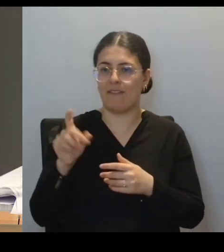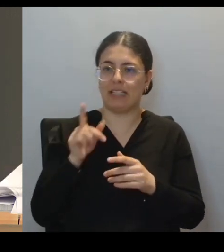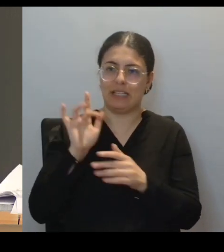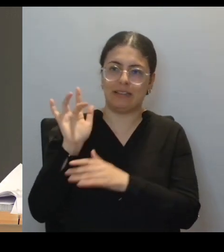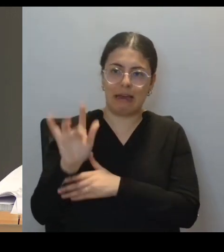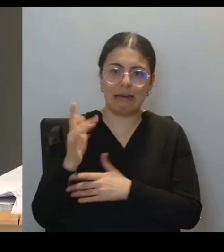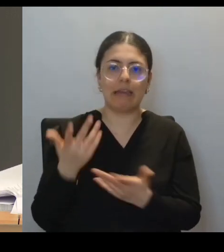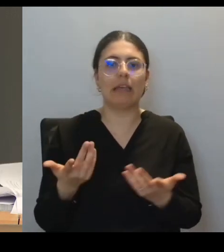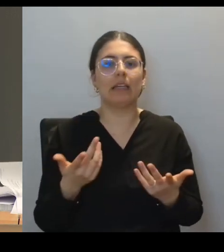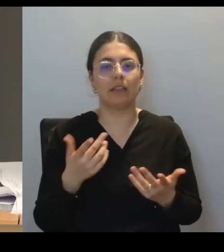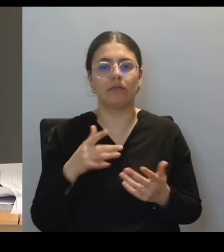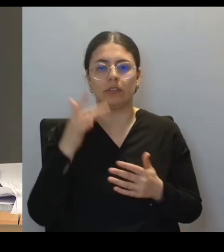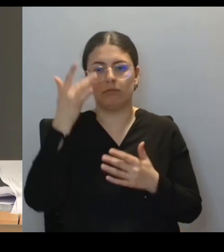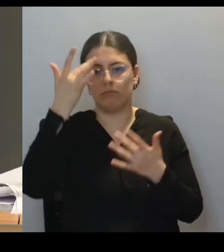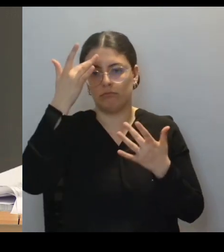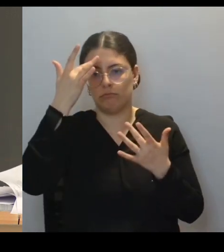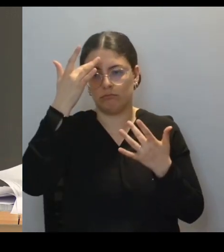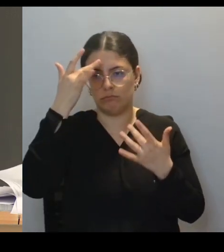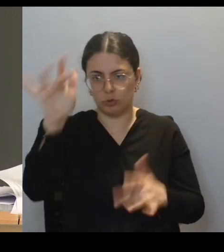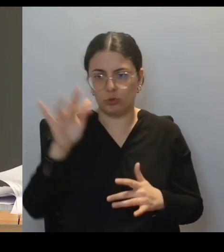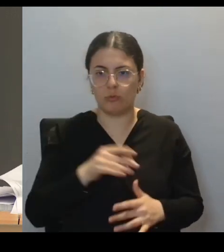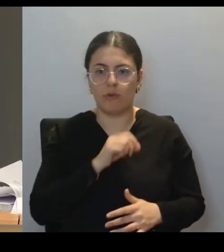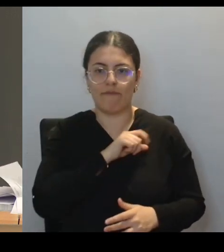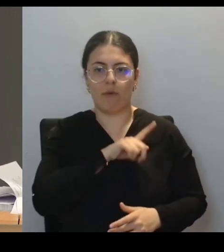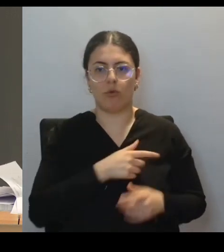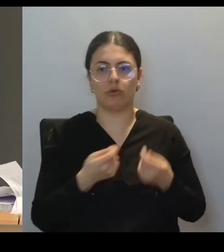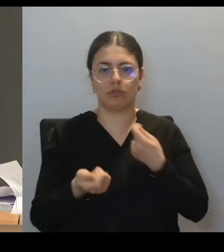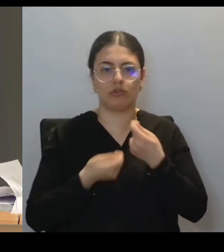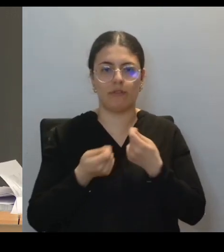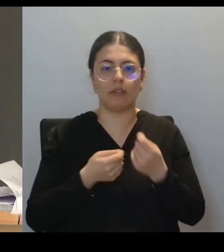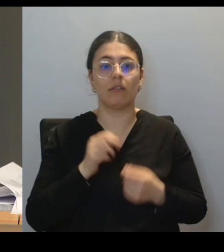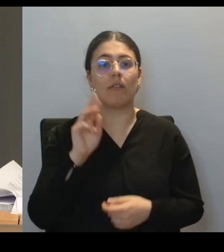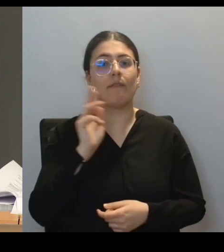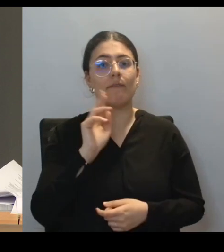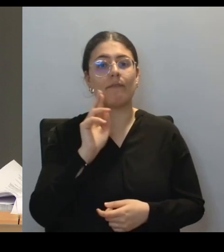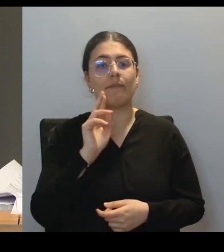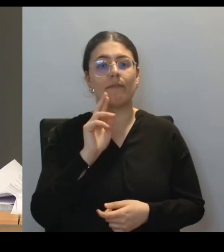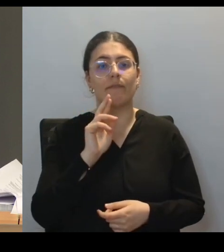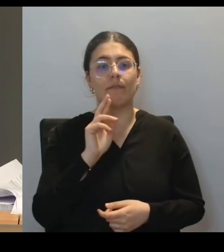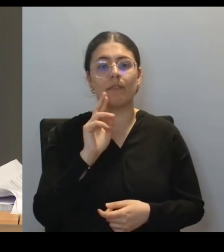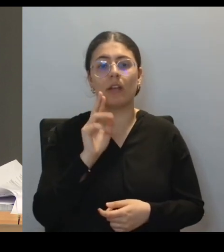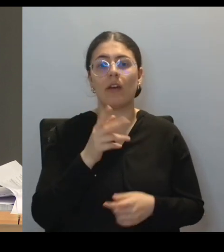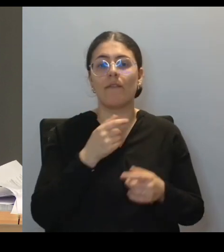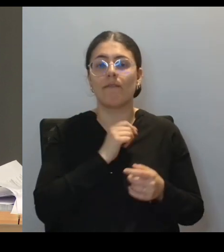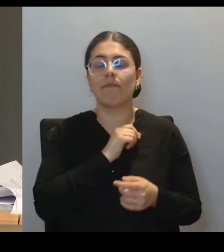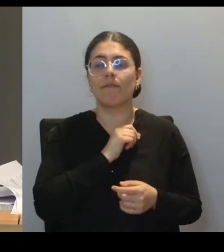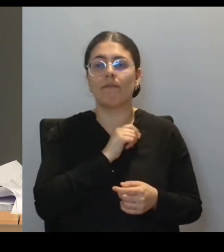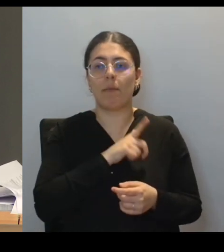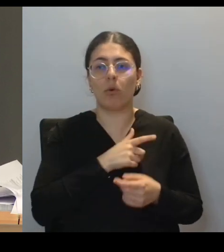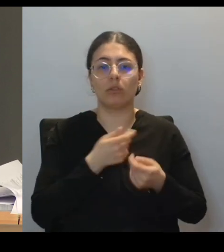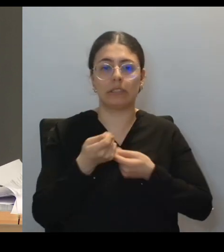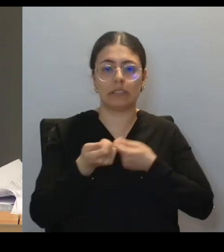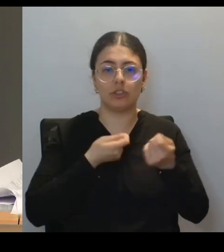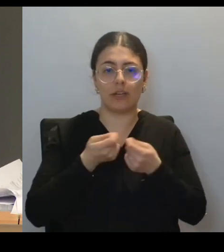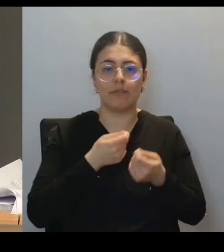der dem Vermögensgeschäft Nummer drei 2024 betreffend den Erwerb der Vattenfall Wärme Berlin AG zustimmen möchte, den bitte